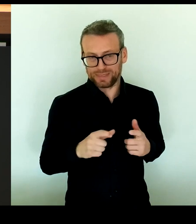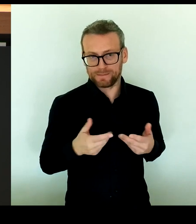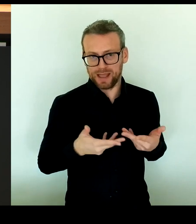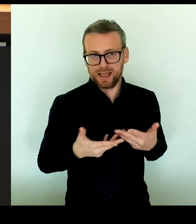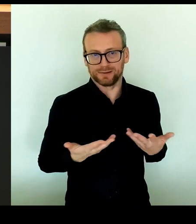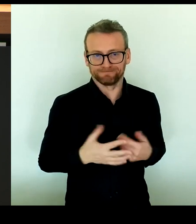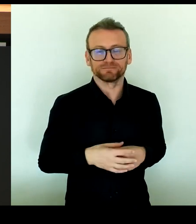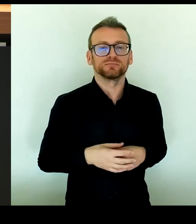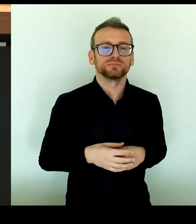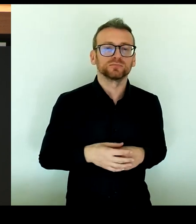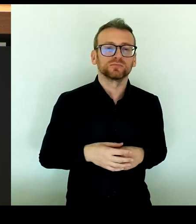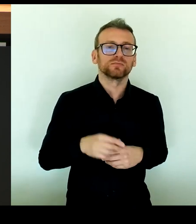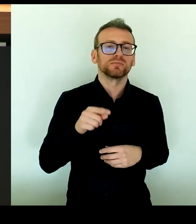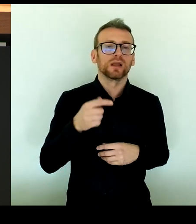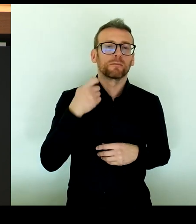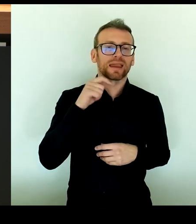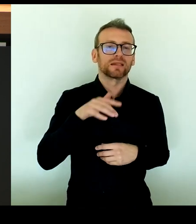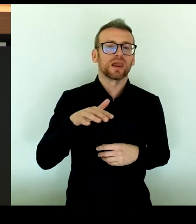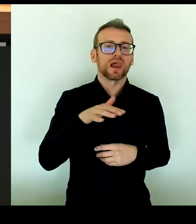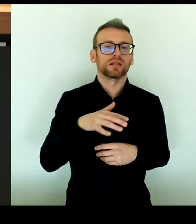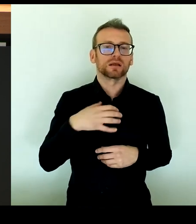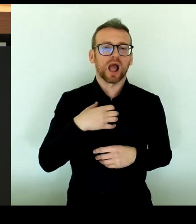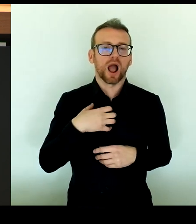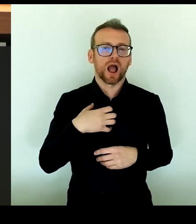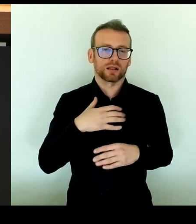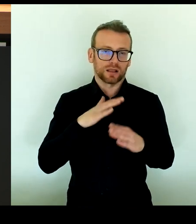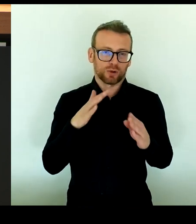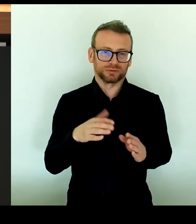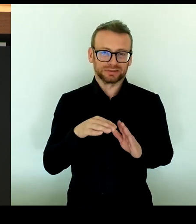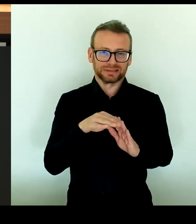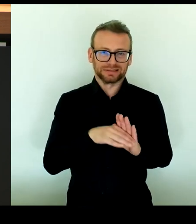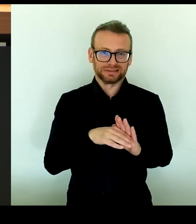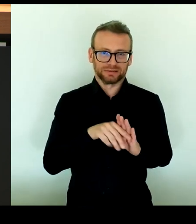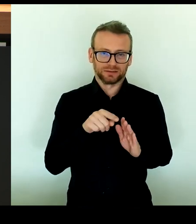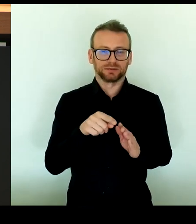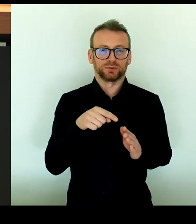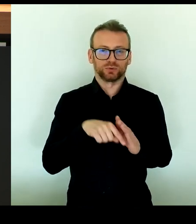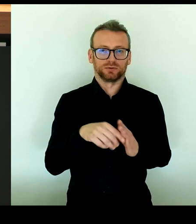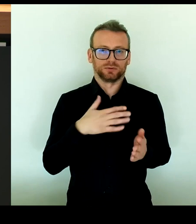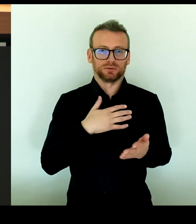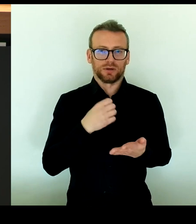Wir überprüfen bereits seit mehreren Jahren zum Beispiel Abfragen personenbezogener Daten in